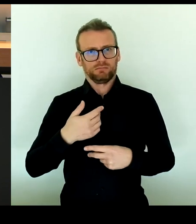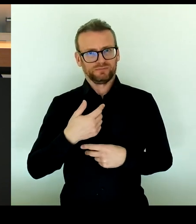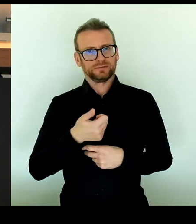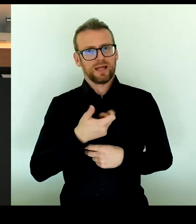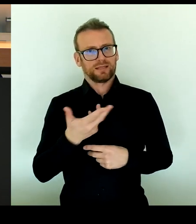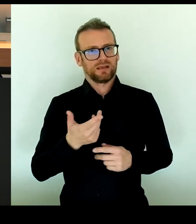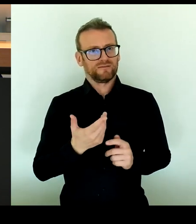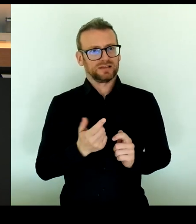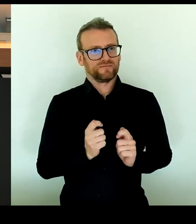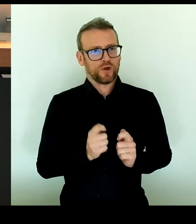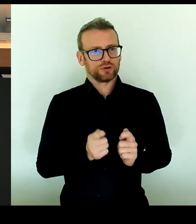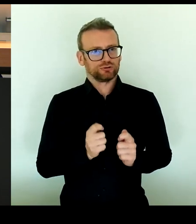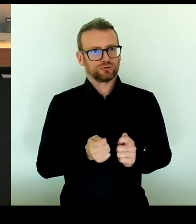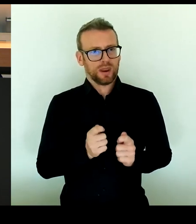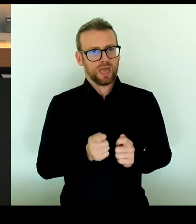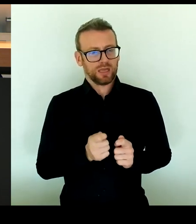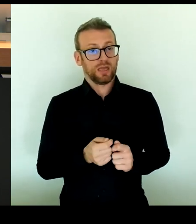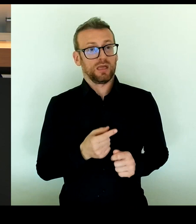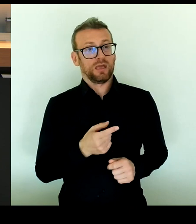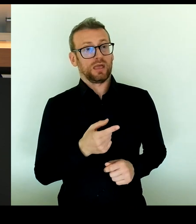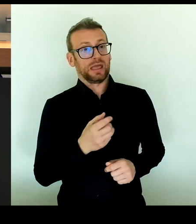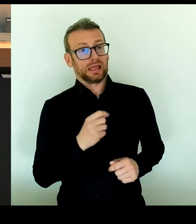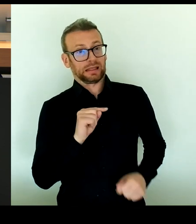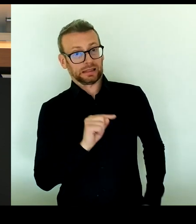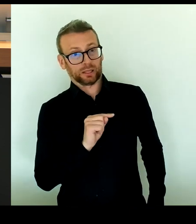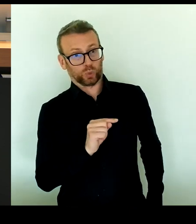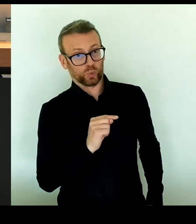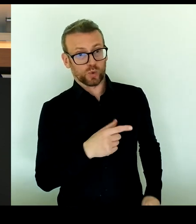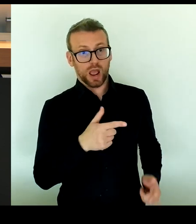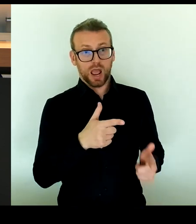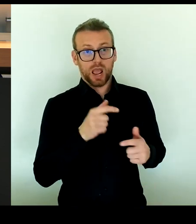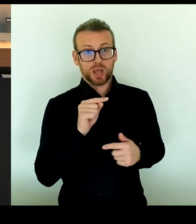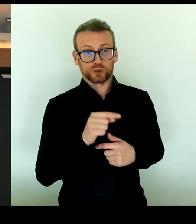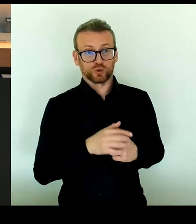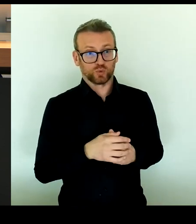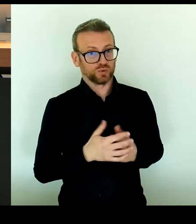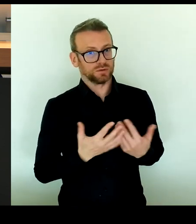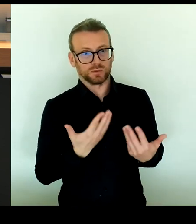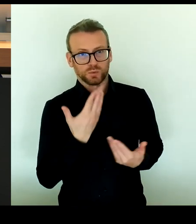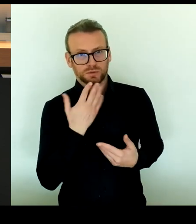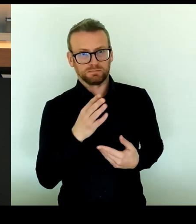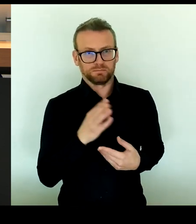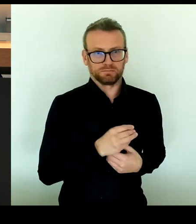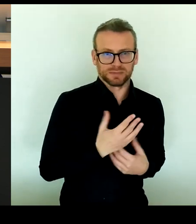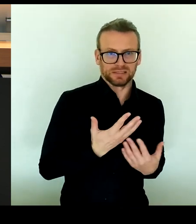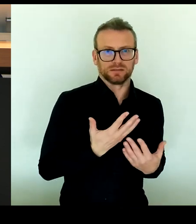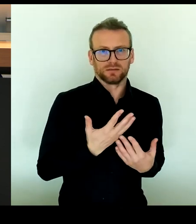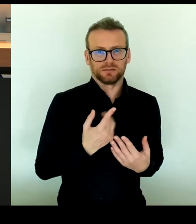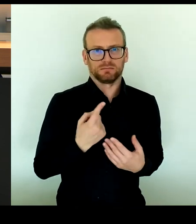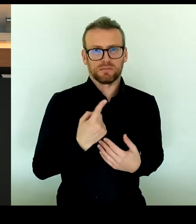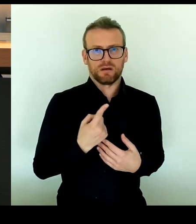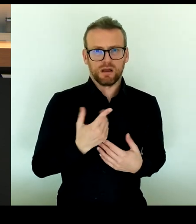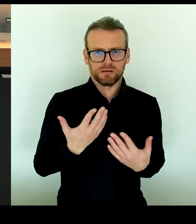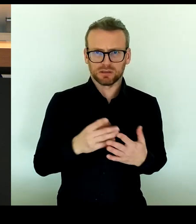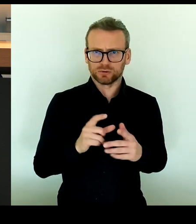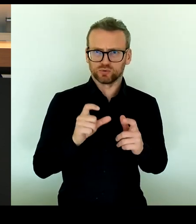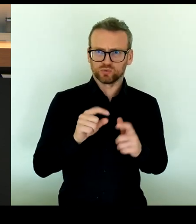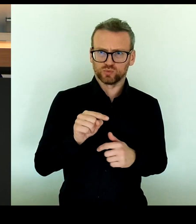Ein paar Punkte wurden schon genannt, die auf der Agenda stehen. Stichworte sind sicherlich die an Ordnungsrechte. Wir